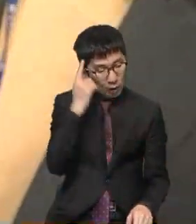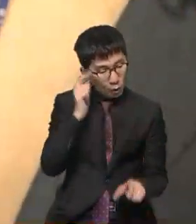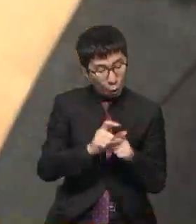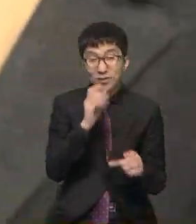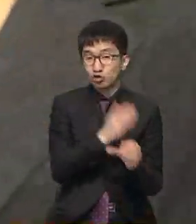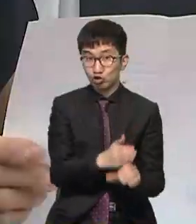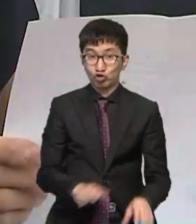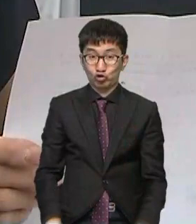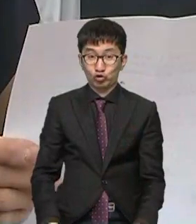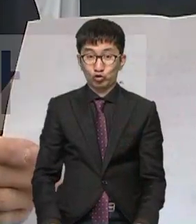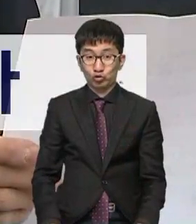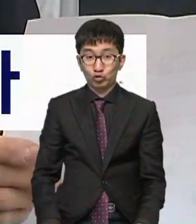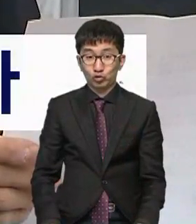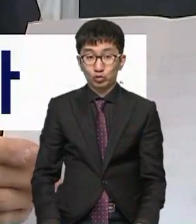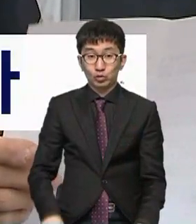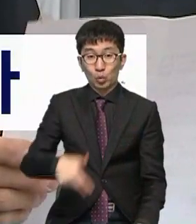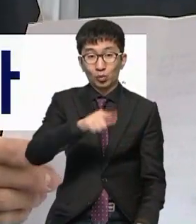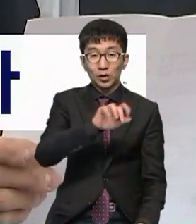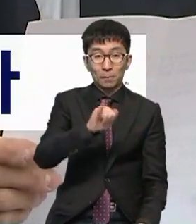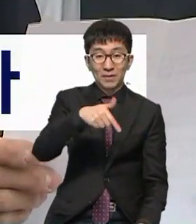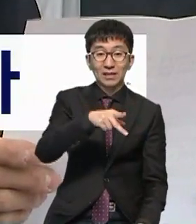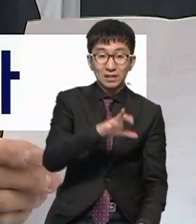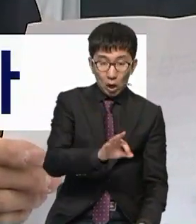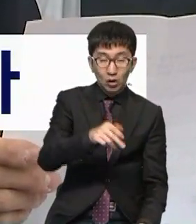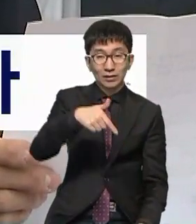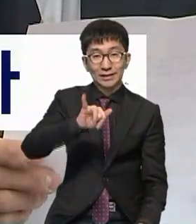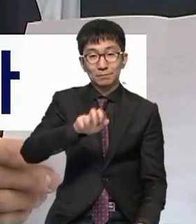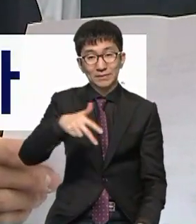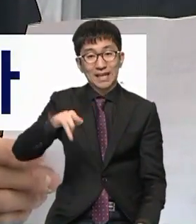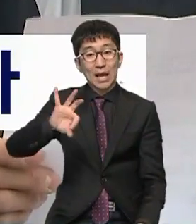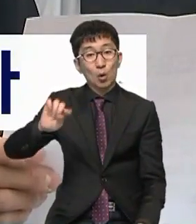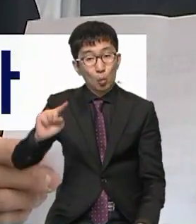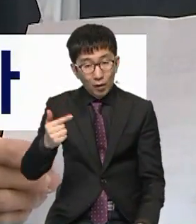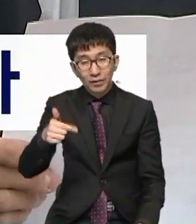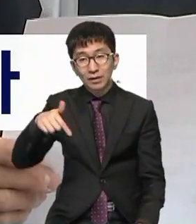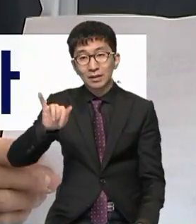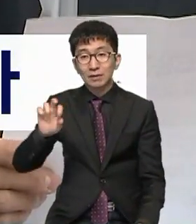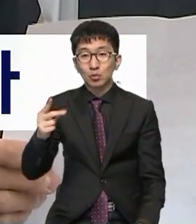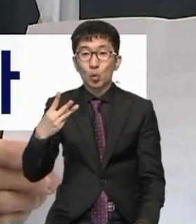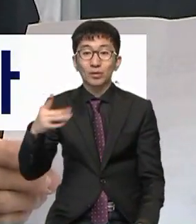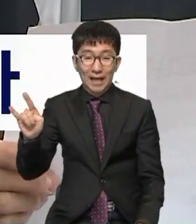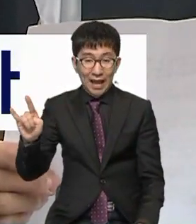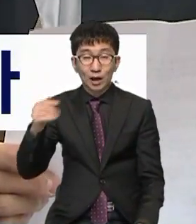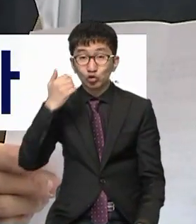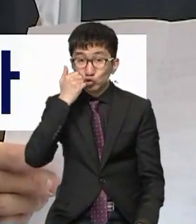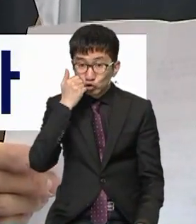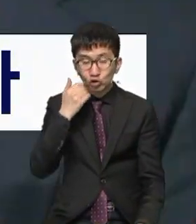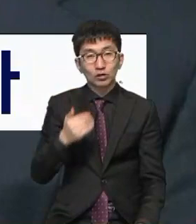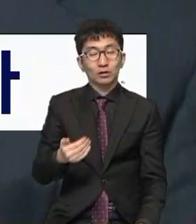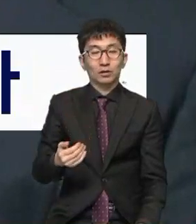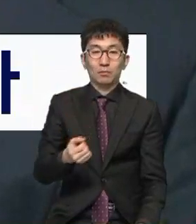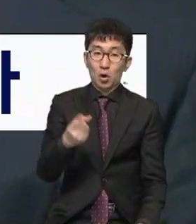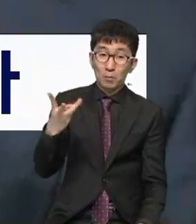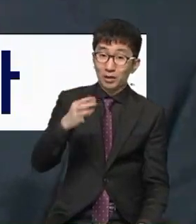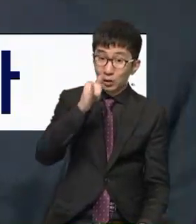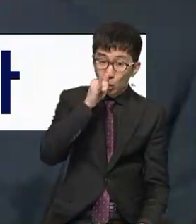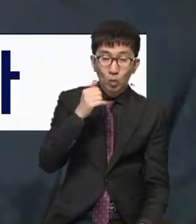원외에서는 정미경, 김재원 전 최고위원과 김용태 전 청년 최고위원 외에 보수